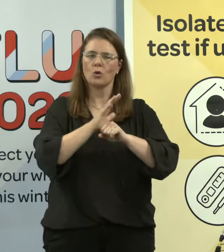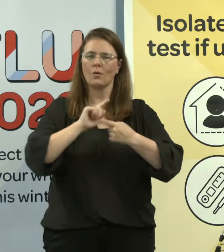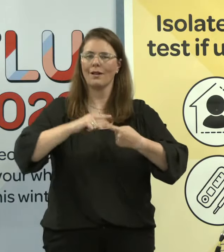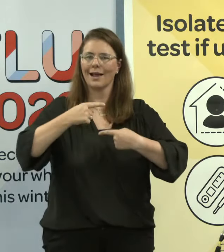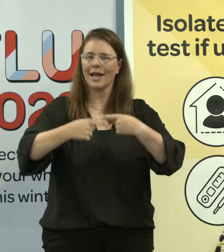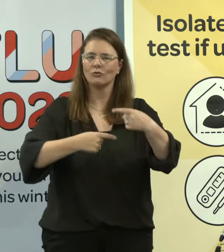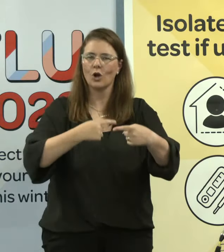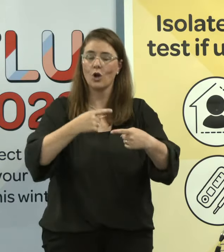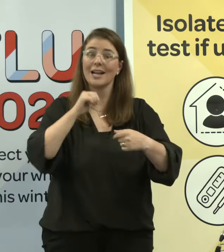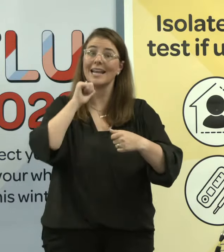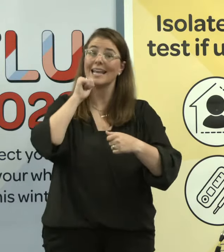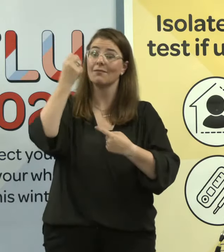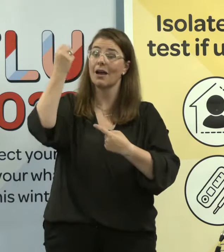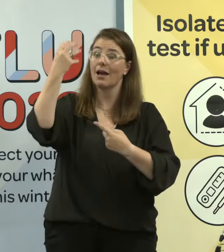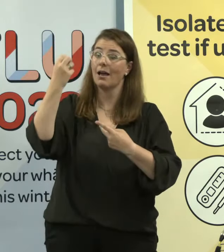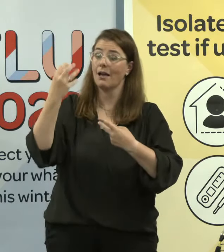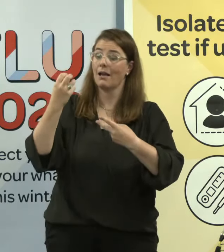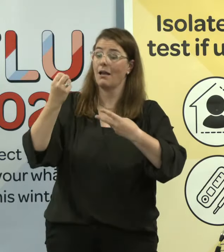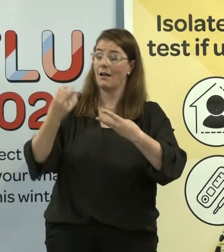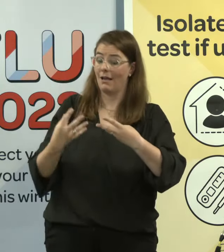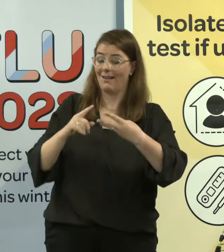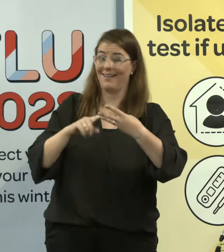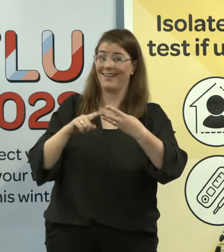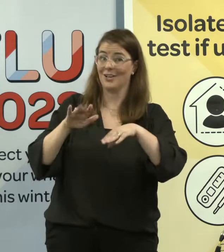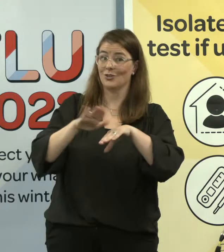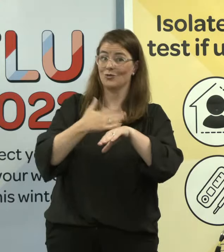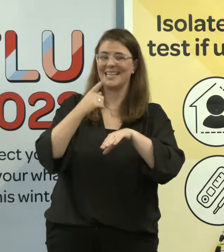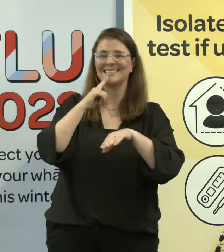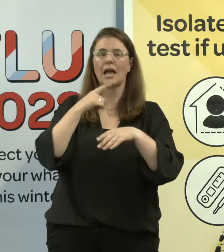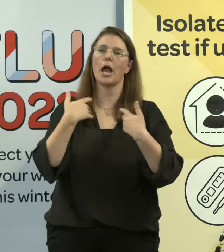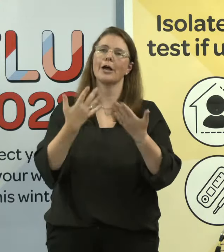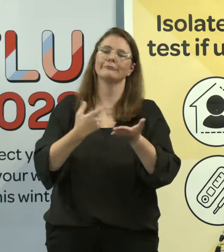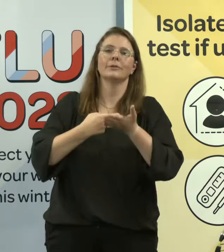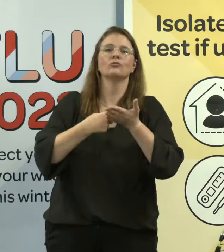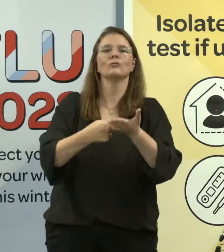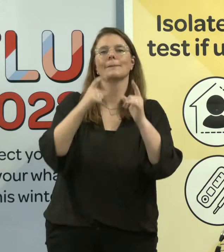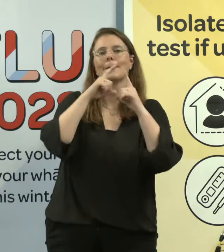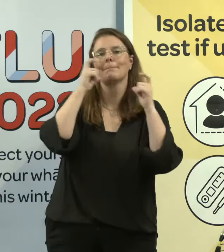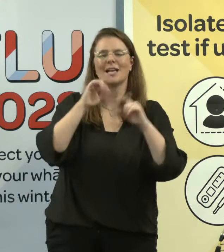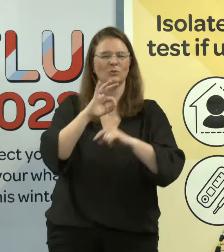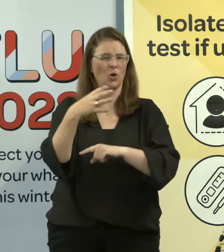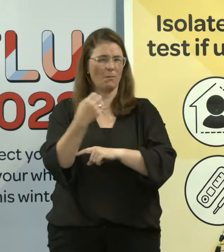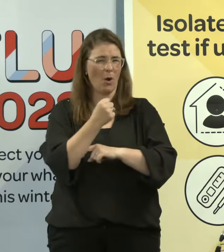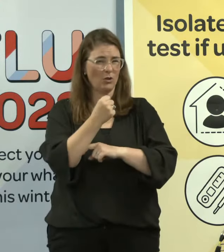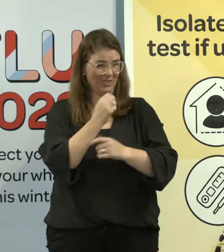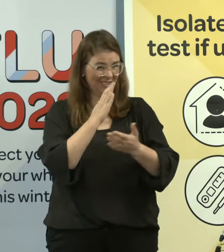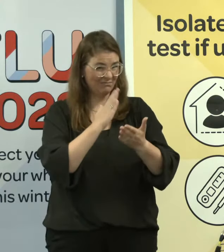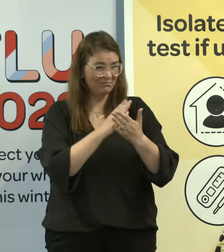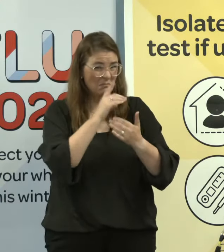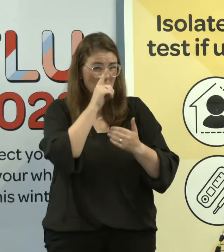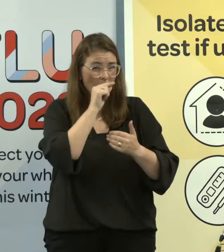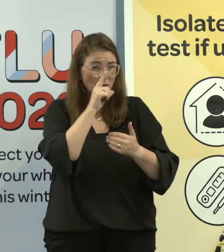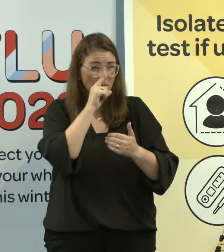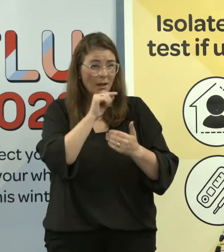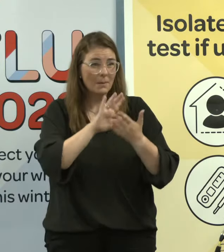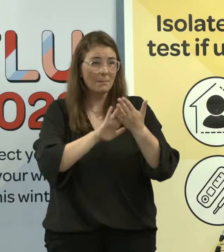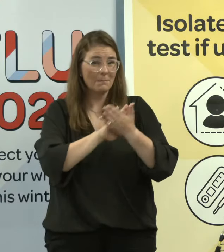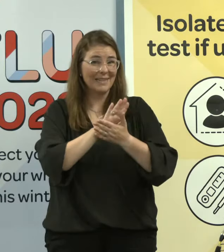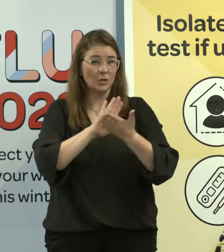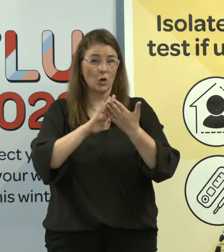to korero whakatuwhera mo te kopare noa. Ka pehea te uaua? Na te mea ka taea e taatau te whakakoi i nga wa kei te heke